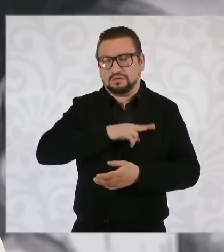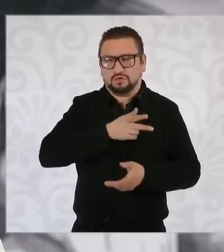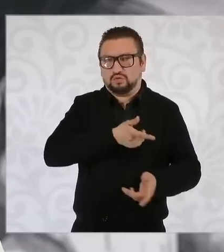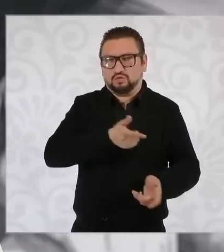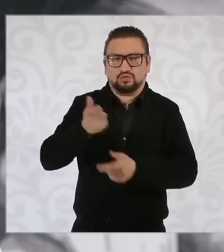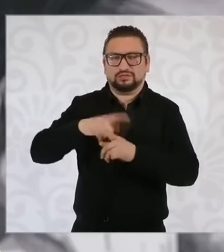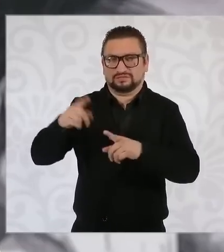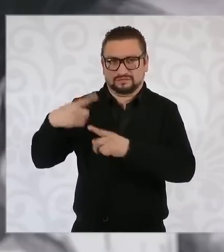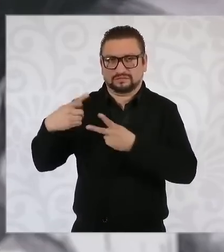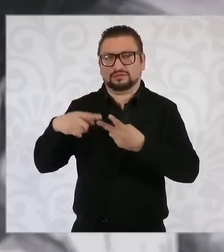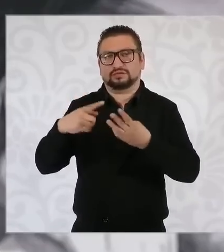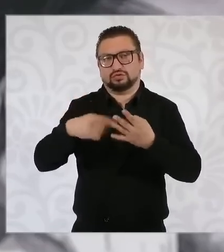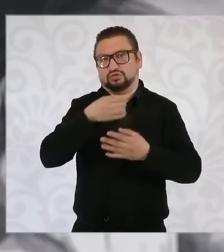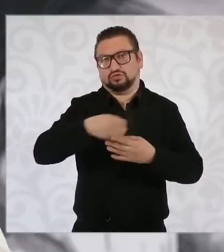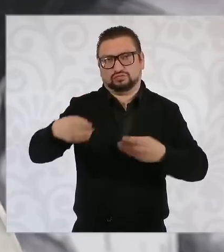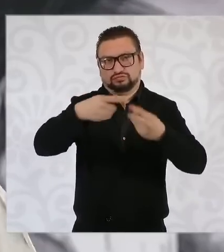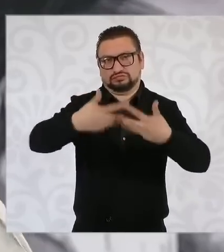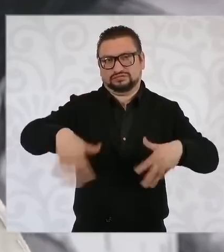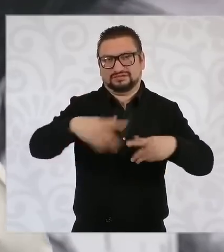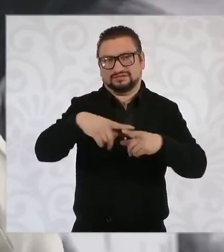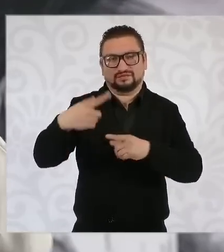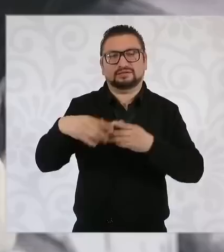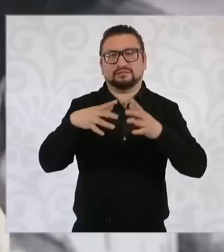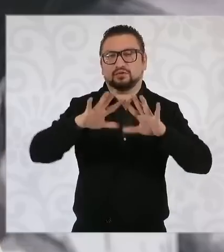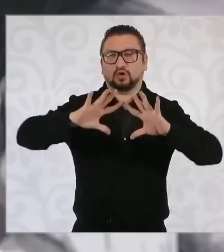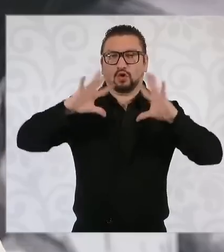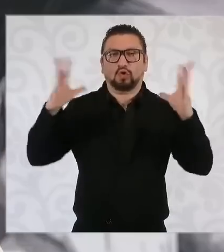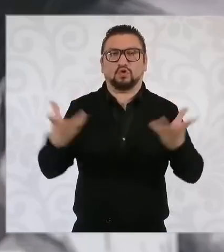de la logística entonces pero se mantiene todo dentro de la misma